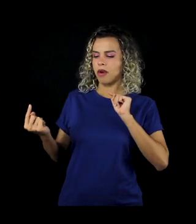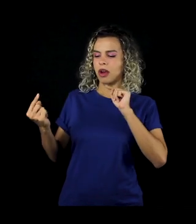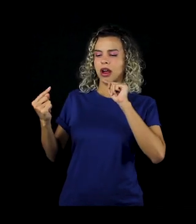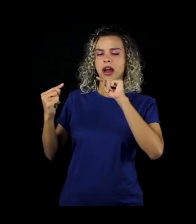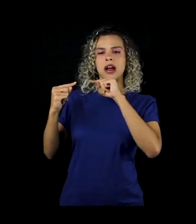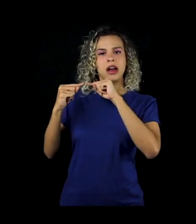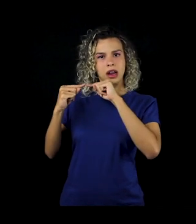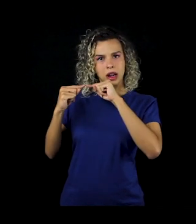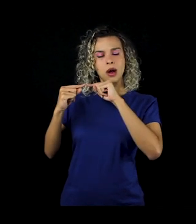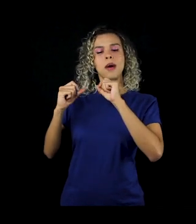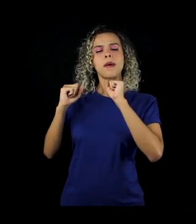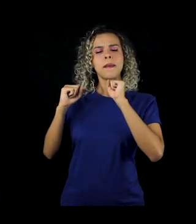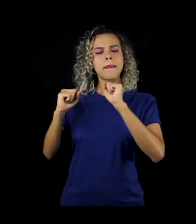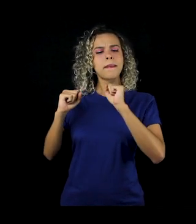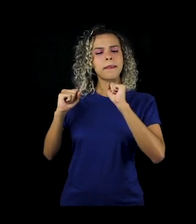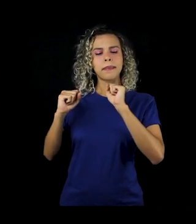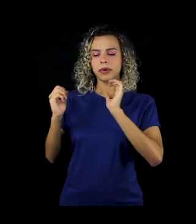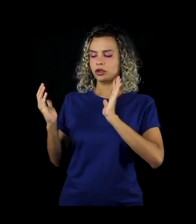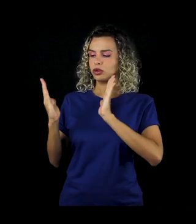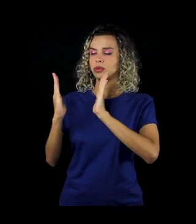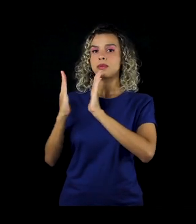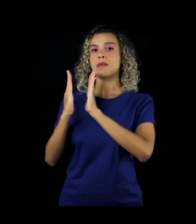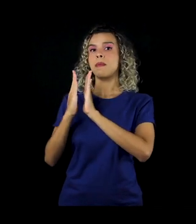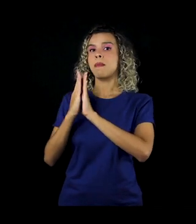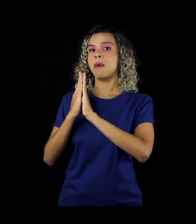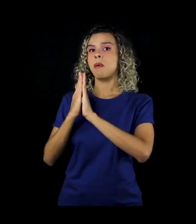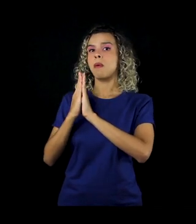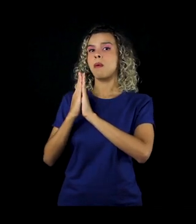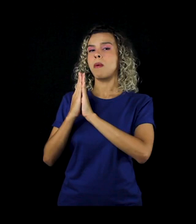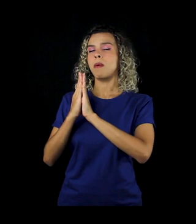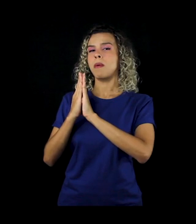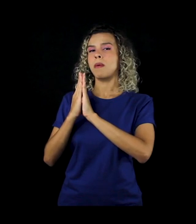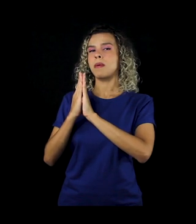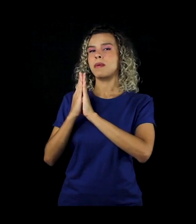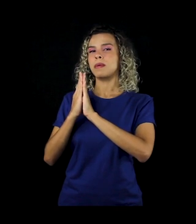A gente pode unir mão com mão, e, assim,